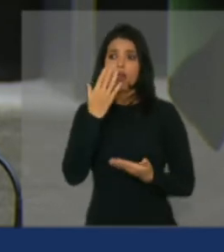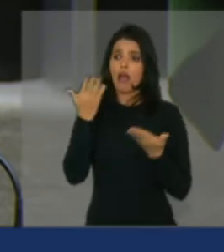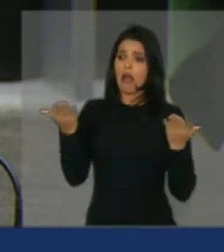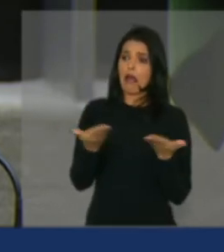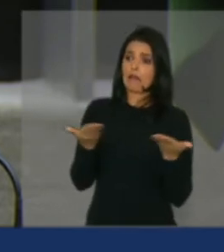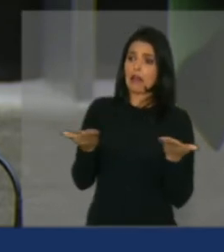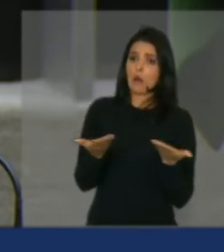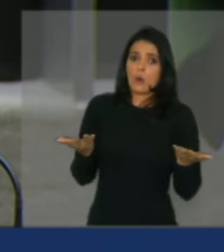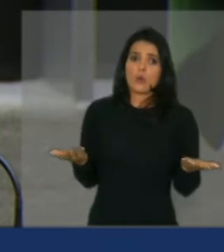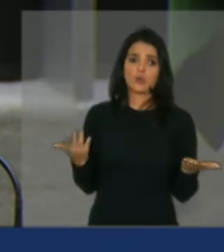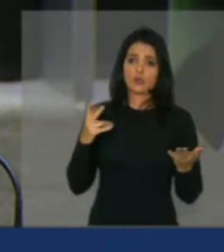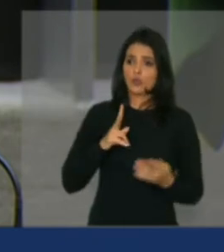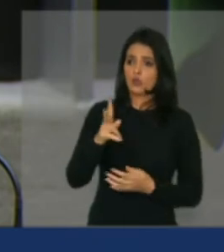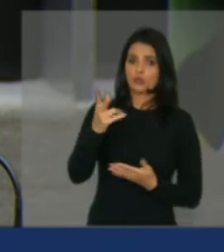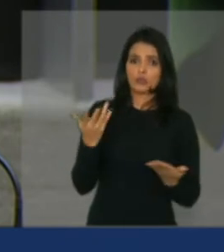PELO PEITO ESTUFADO, DO